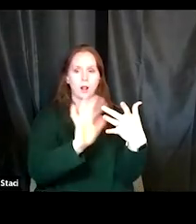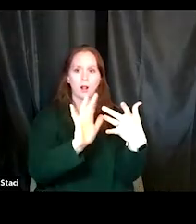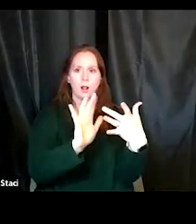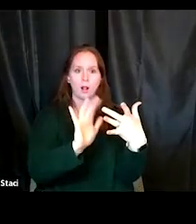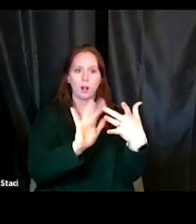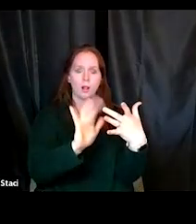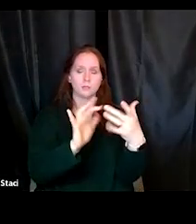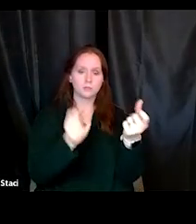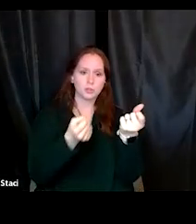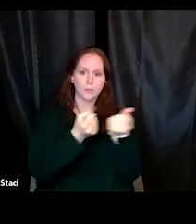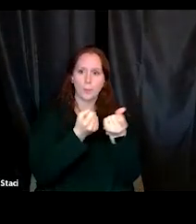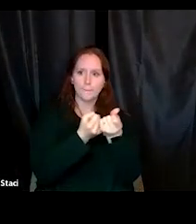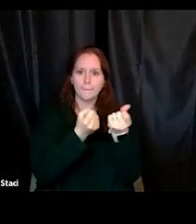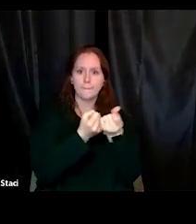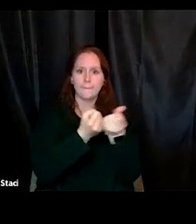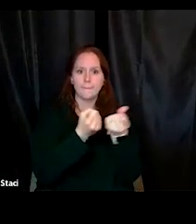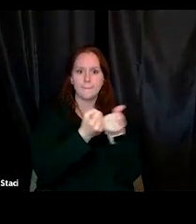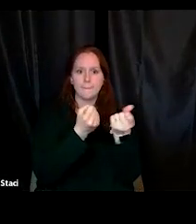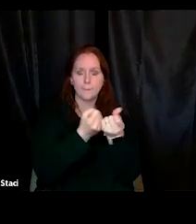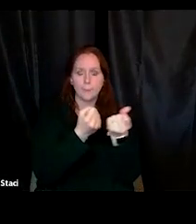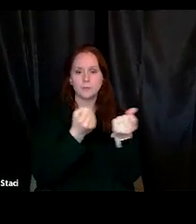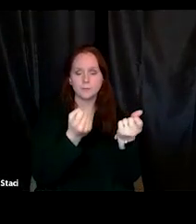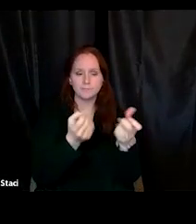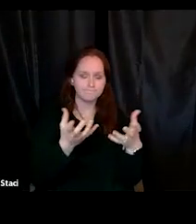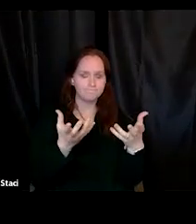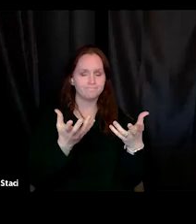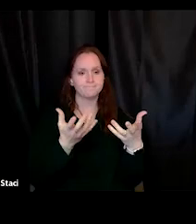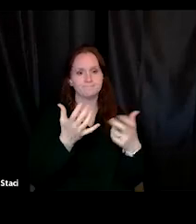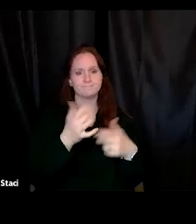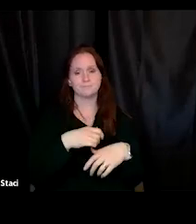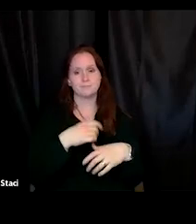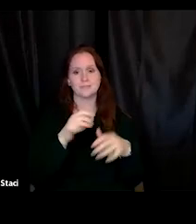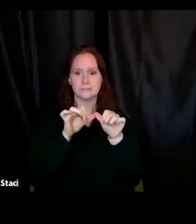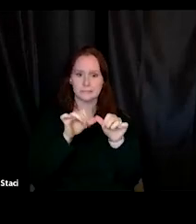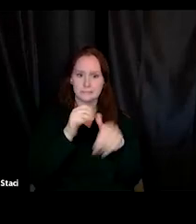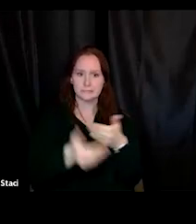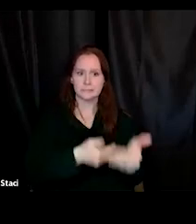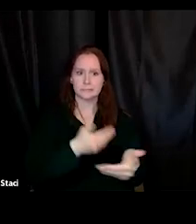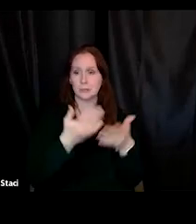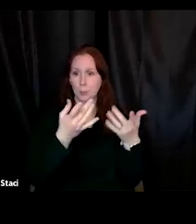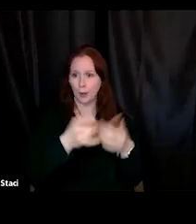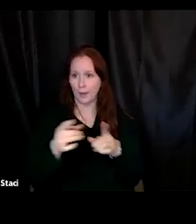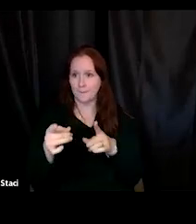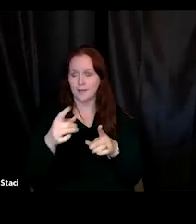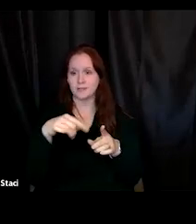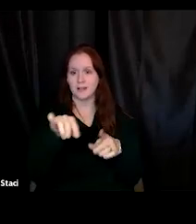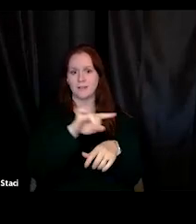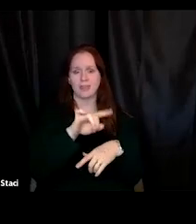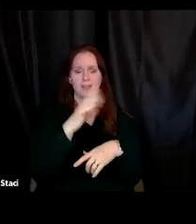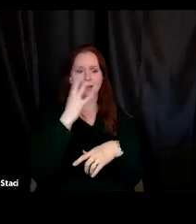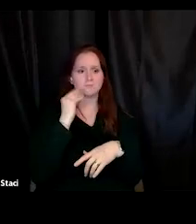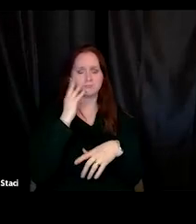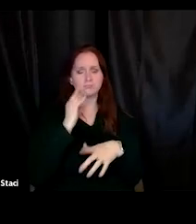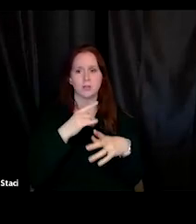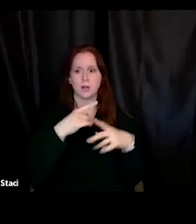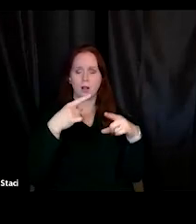Es un tipo de ingreso no ganado que puede afectar la elegibilidad para el SSI o el monto del pago.